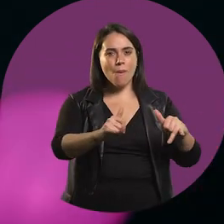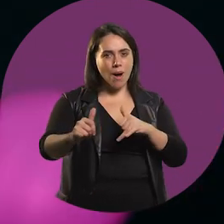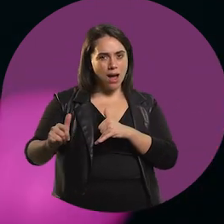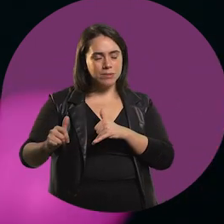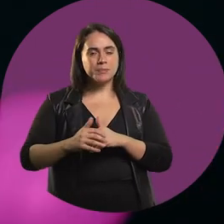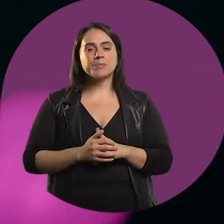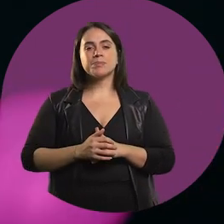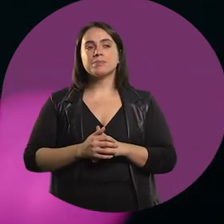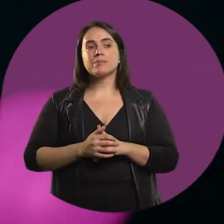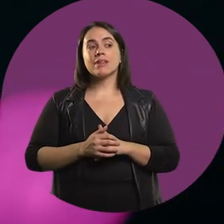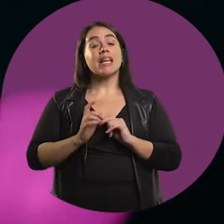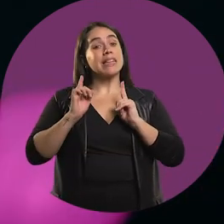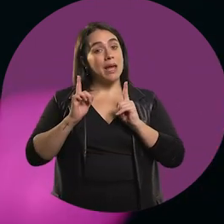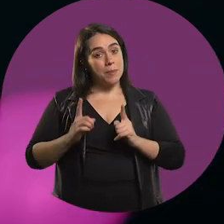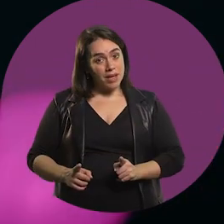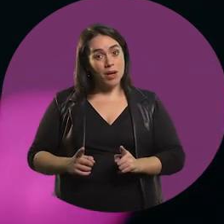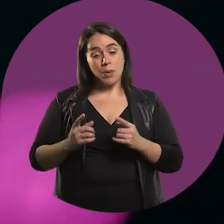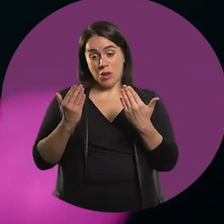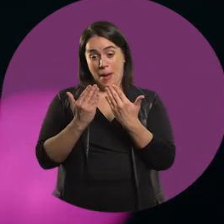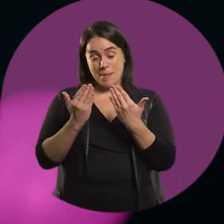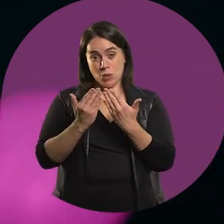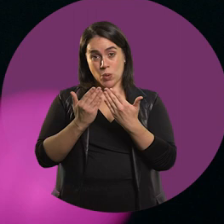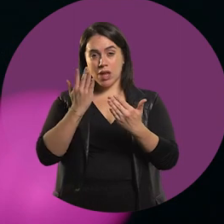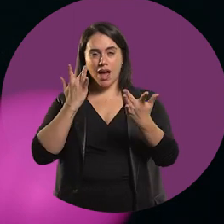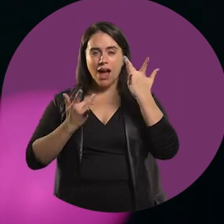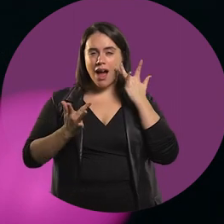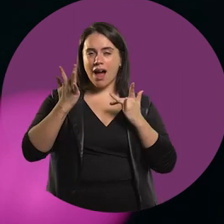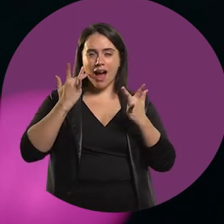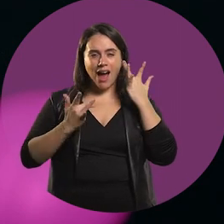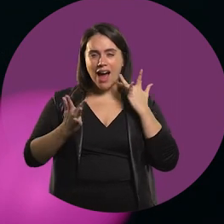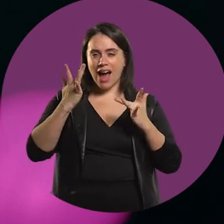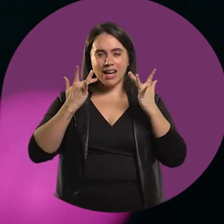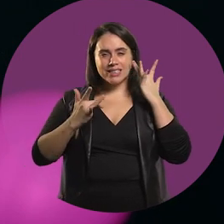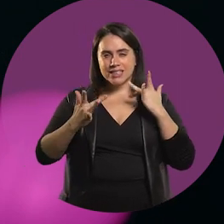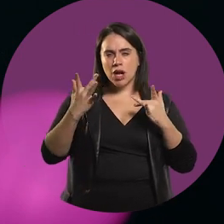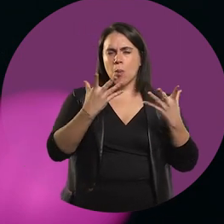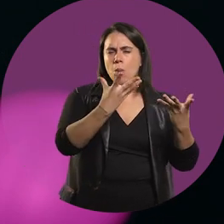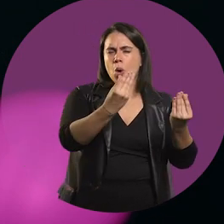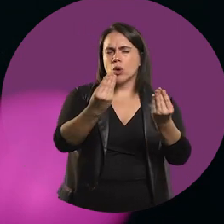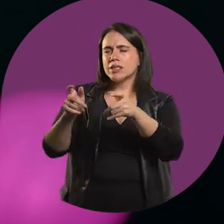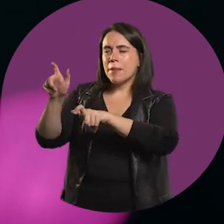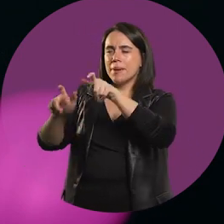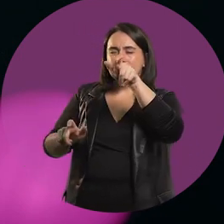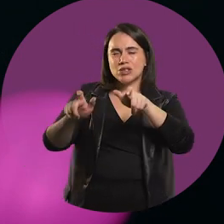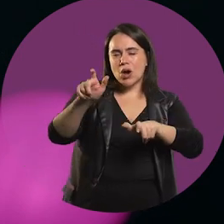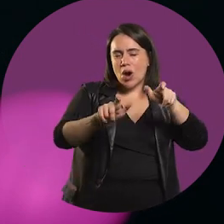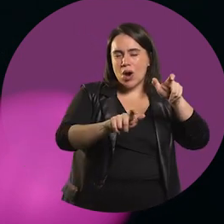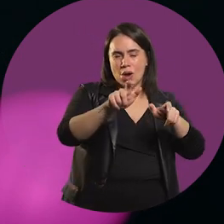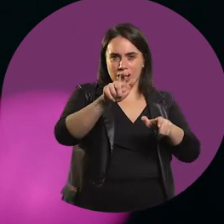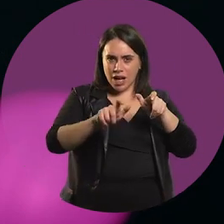y, de hecho, estudiando arte con personas muy cracks, a las que amo y no quiero nombrar porque no me quiero olvidar de nadie,